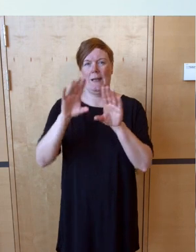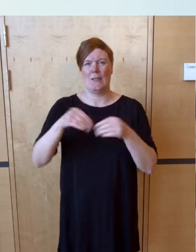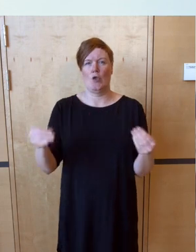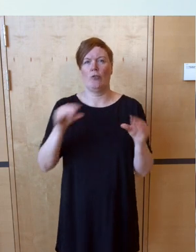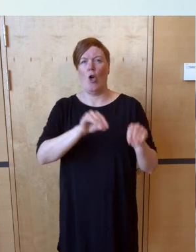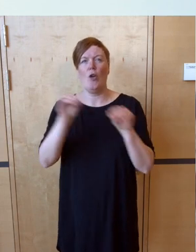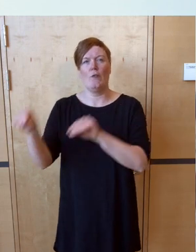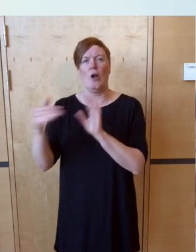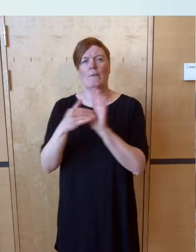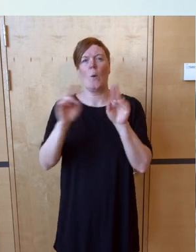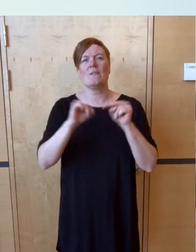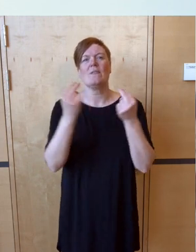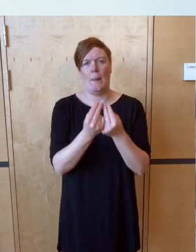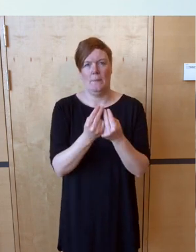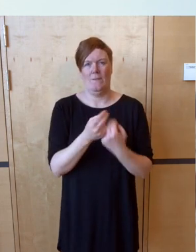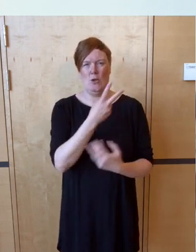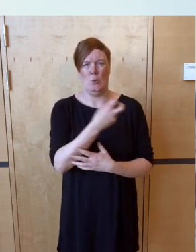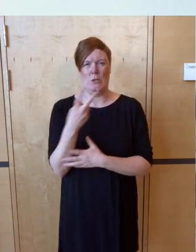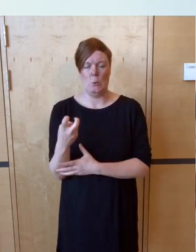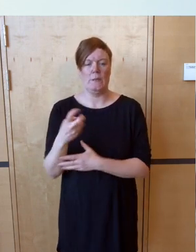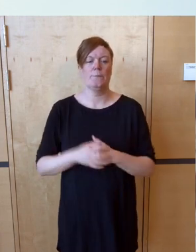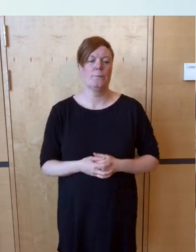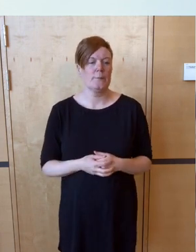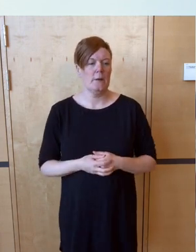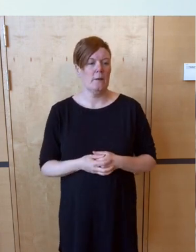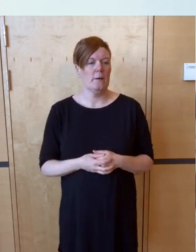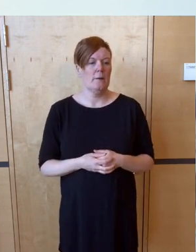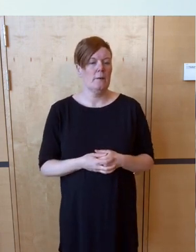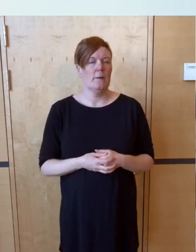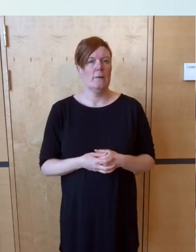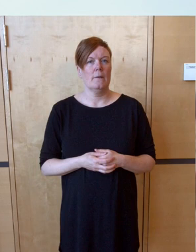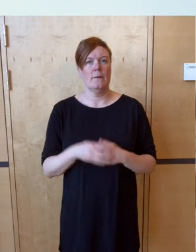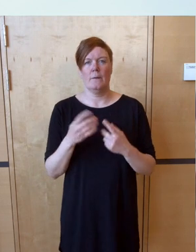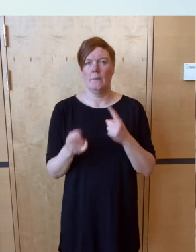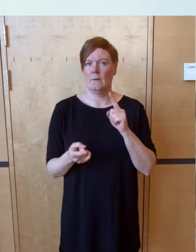Telenor Evelina fahleson kommunstyrelsens vice ordförande Socialdemokraterna tar efter Anna från Link Varsågod